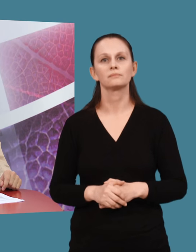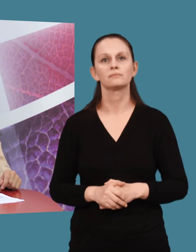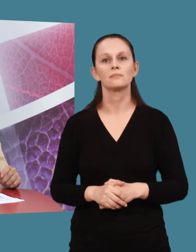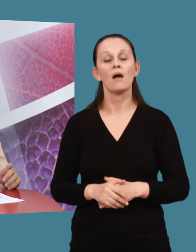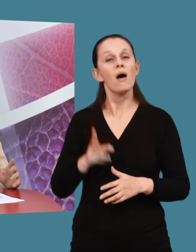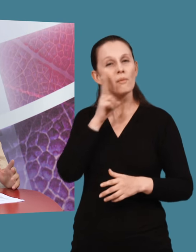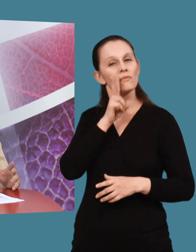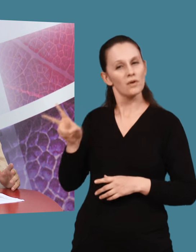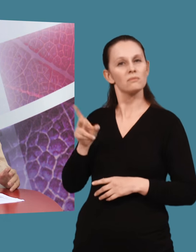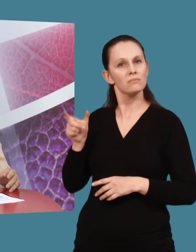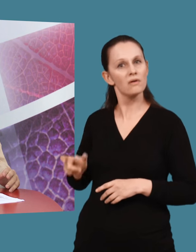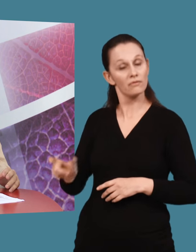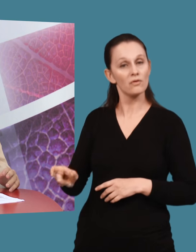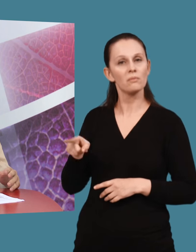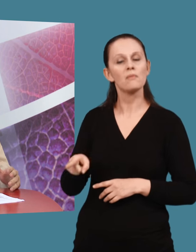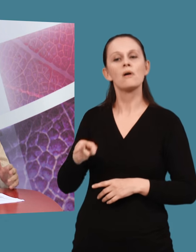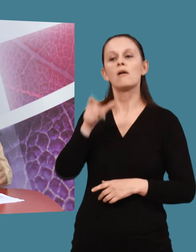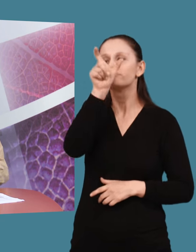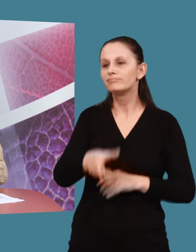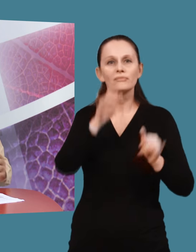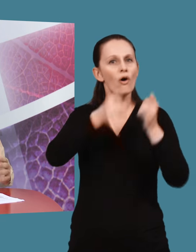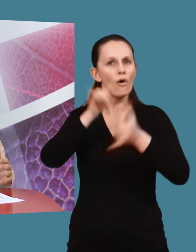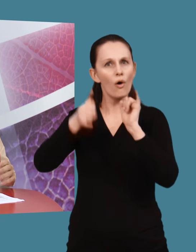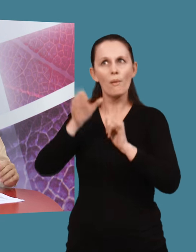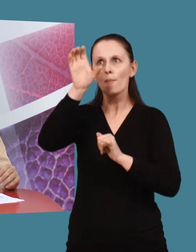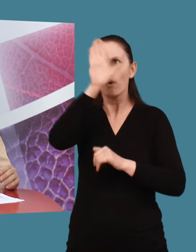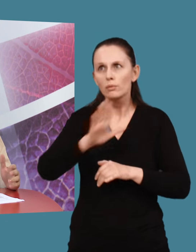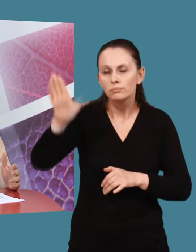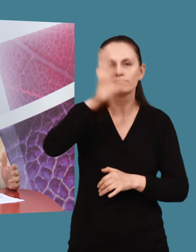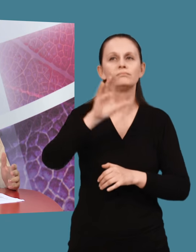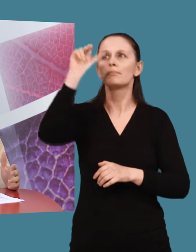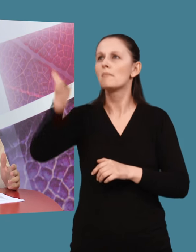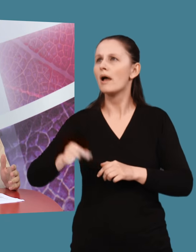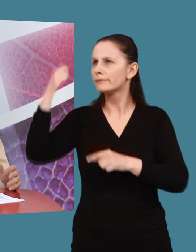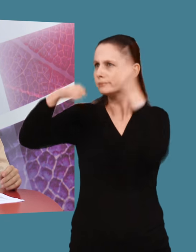Y como vemos en el informe, hay jóvenes de toda la provincia, de diferentes partes del país.